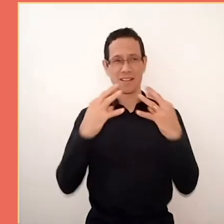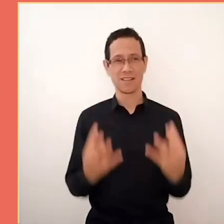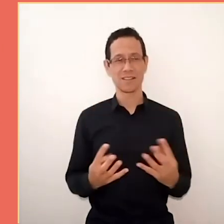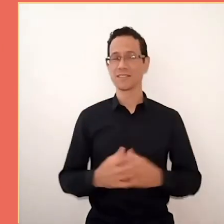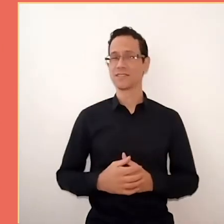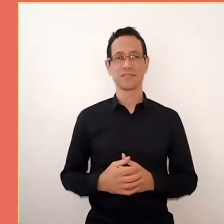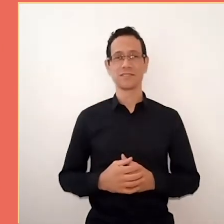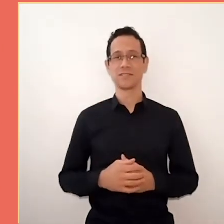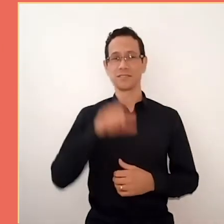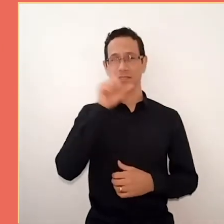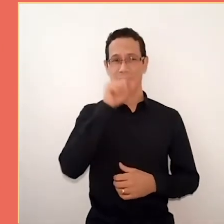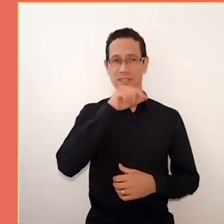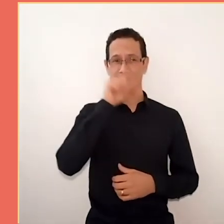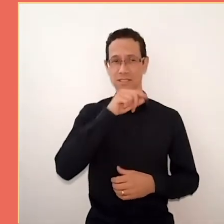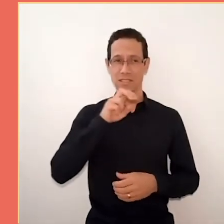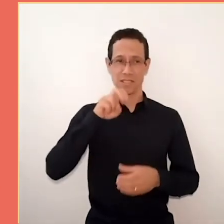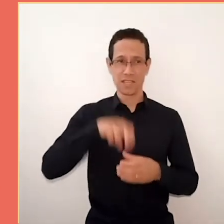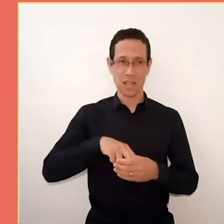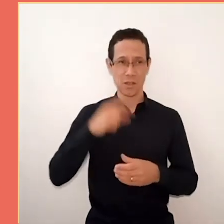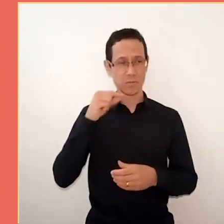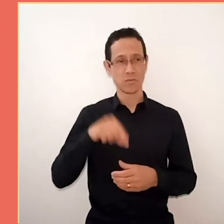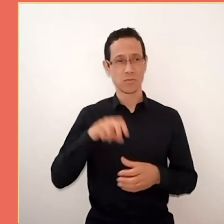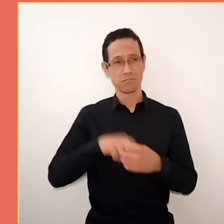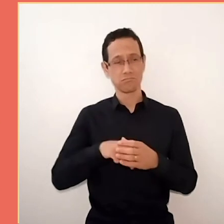a gaiola ela está aberta, mas o pássaro está dentro da gaiola,